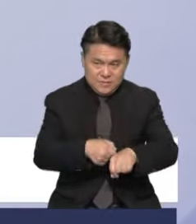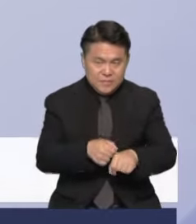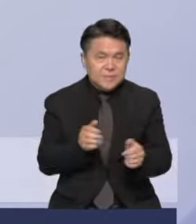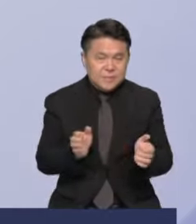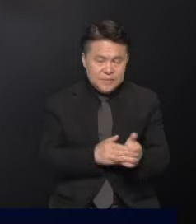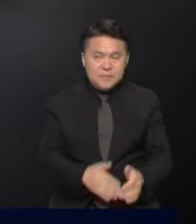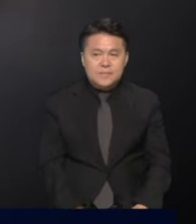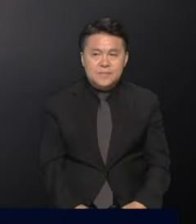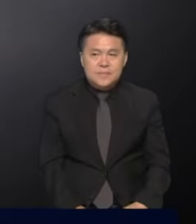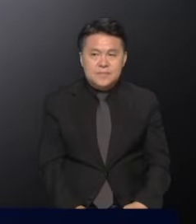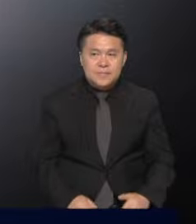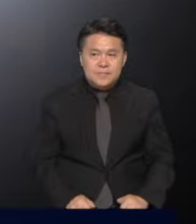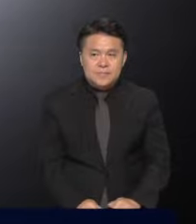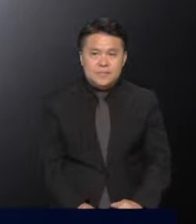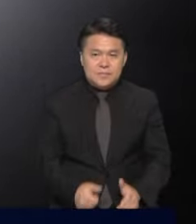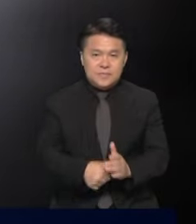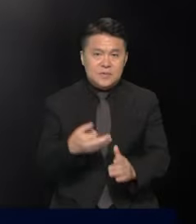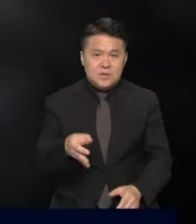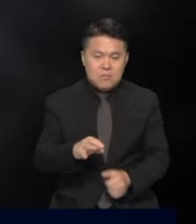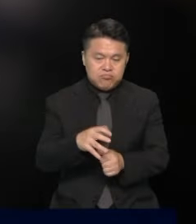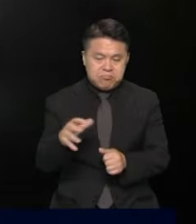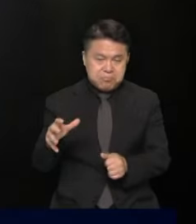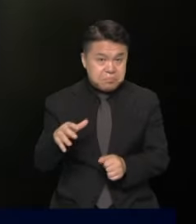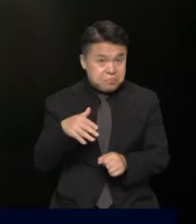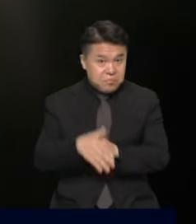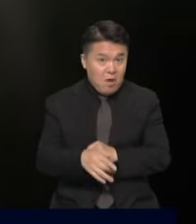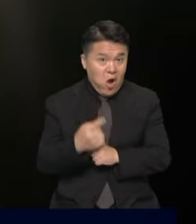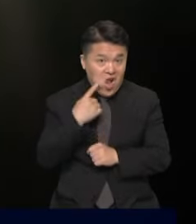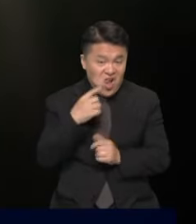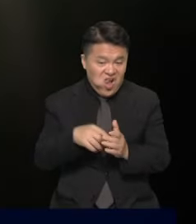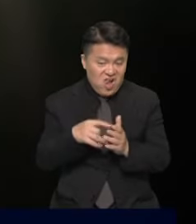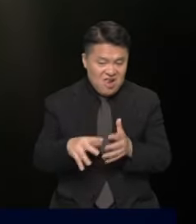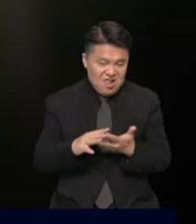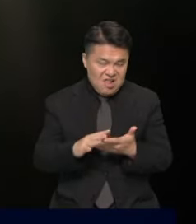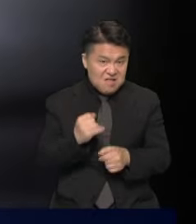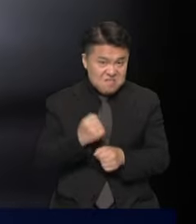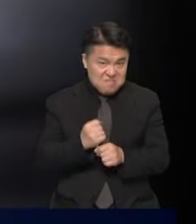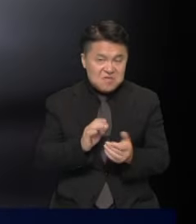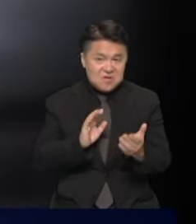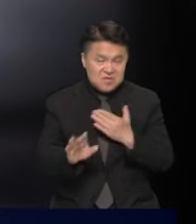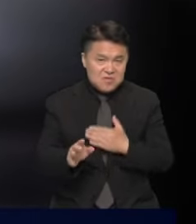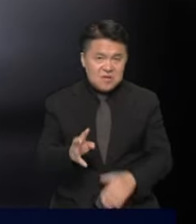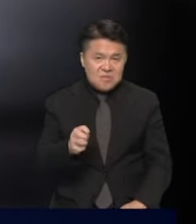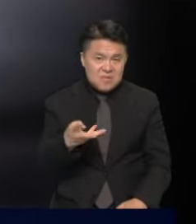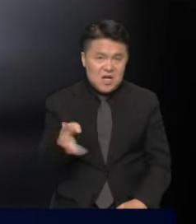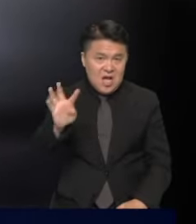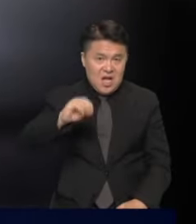(기자) 물품 가격을 부풀리는 등 허위 세금계산서를 발급받아 약 34억 원의